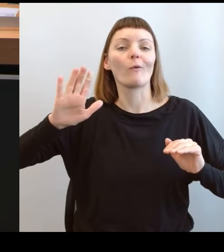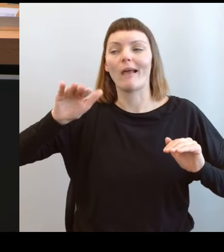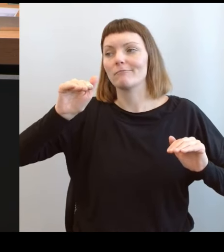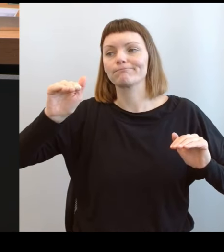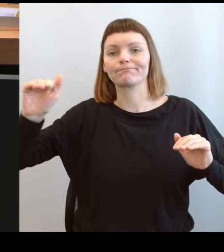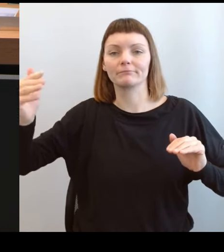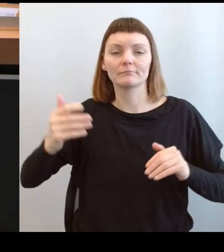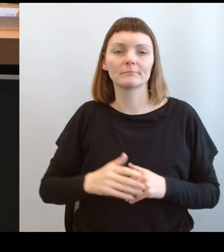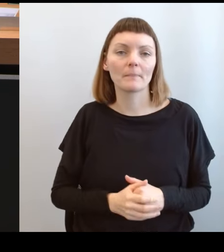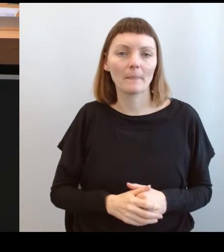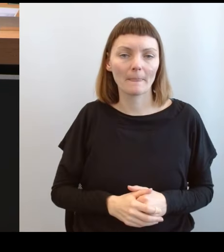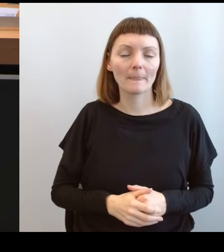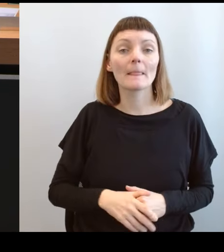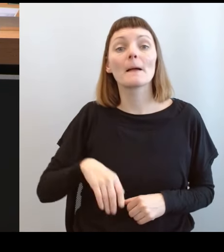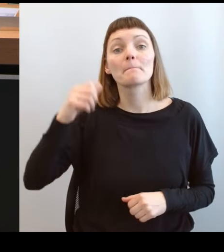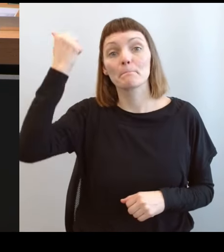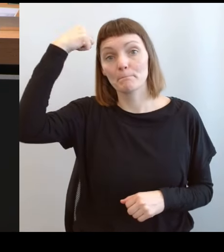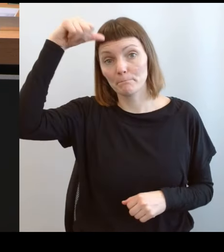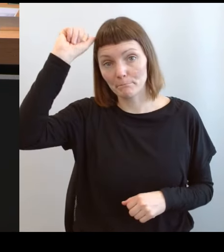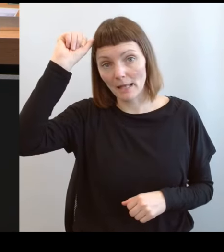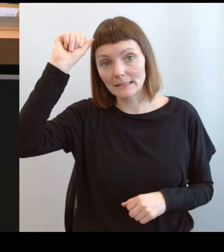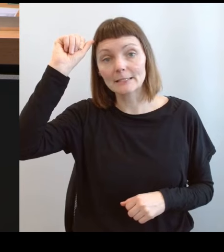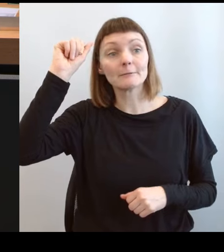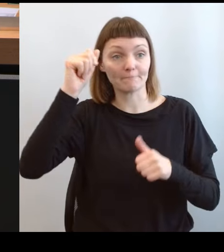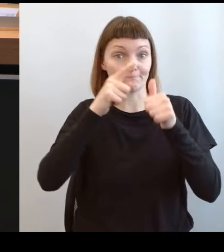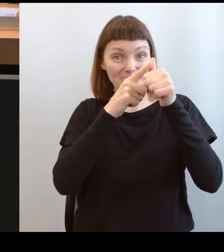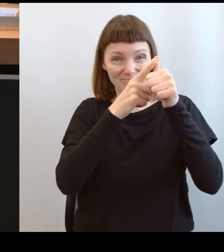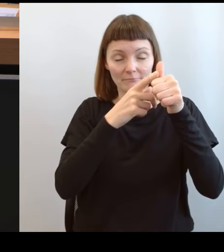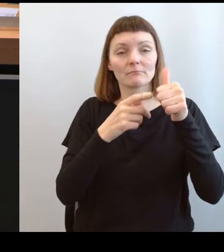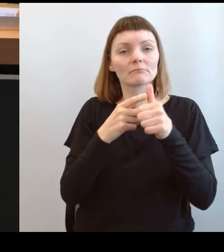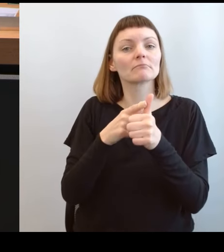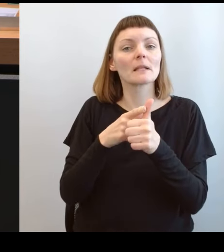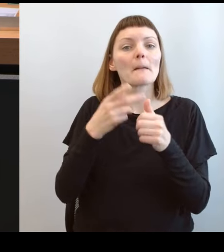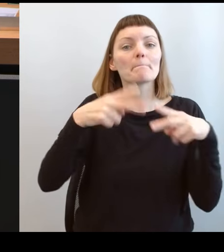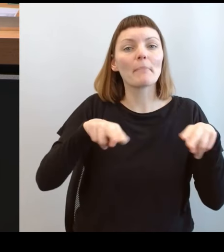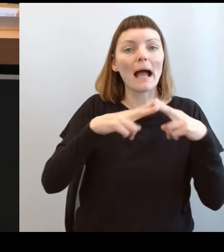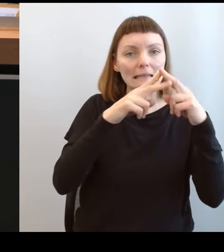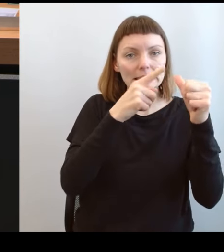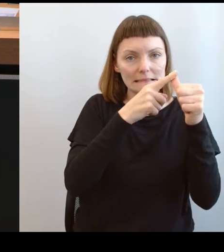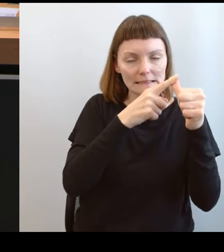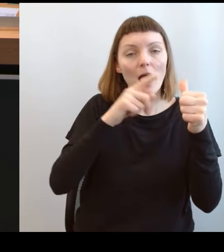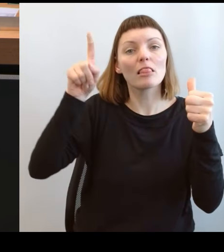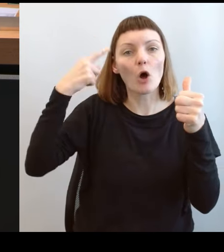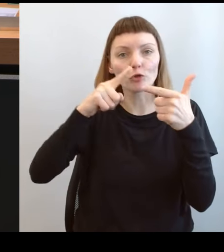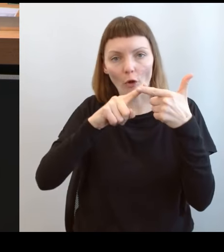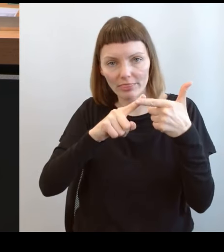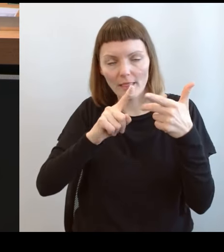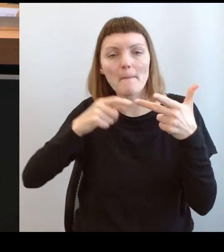hinter Paris und London auf Platz drei der beliebtesten Metropolen Europas. Zusammenfassend lässt sich also sagen,